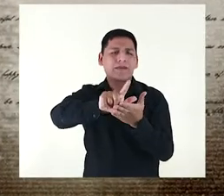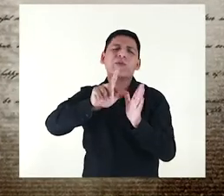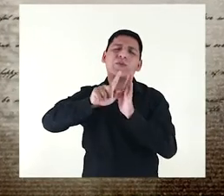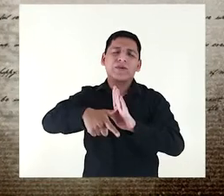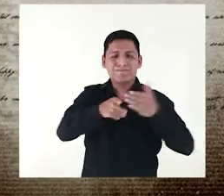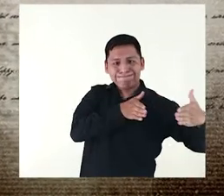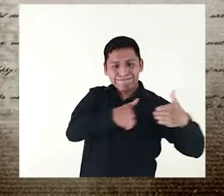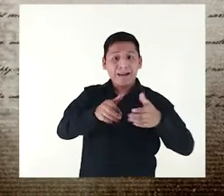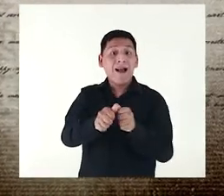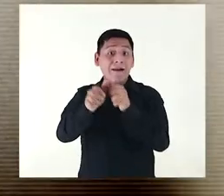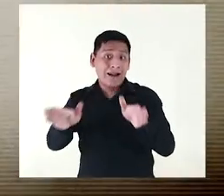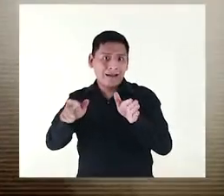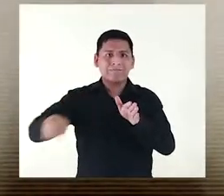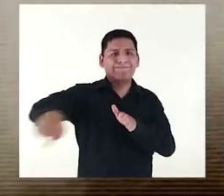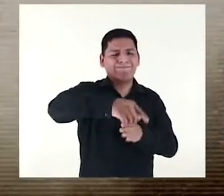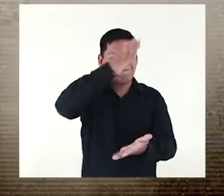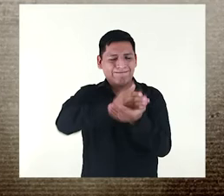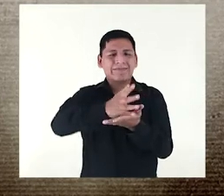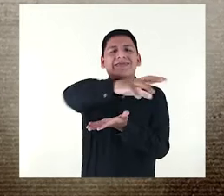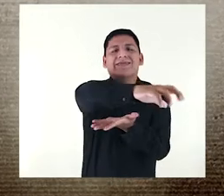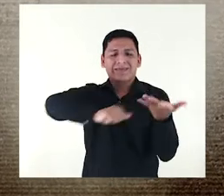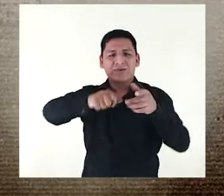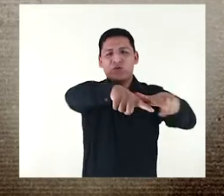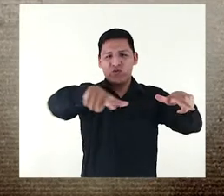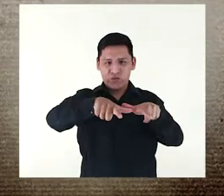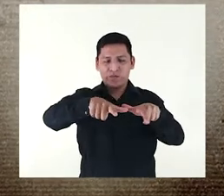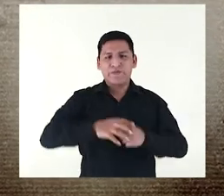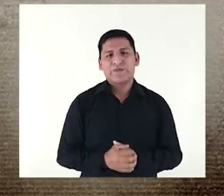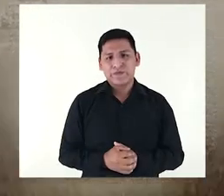que el ensanche de la Avenida Abancay la partiera y eliminara un claustro.